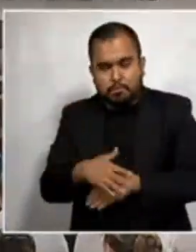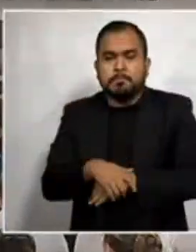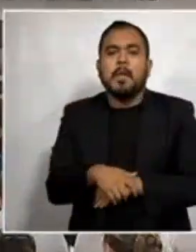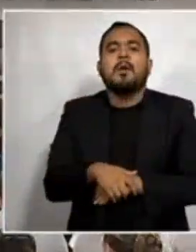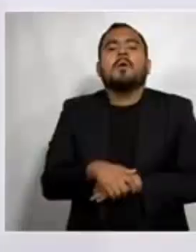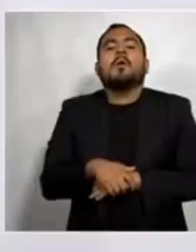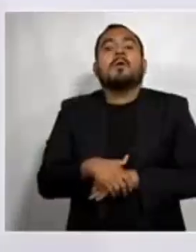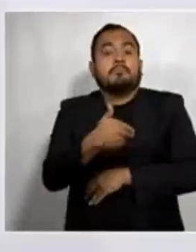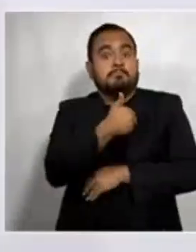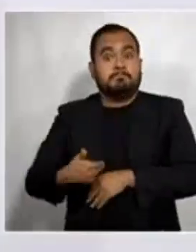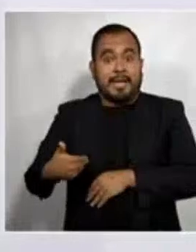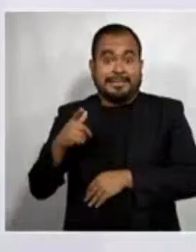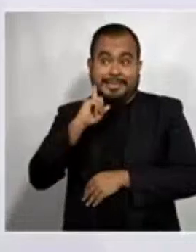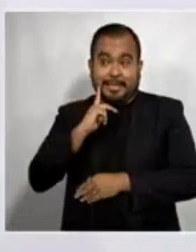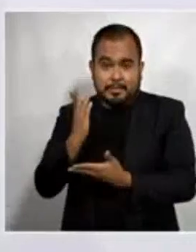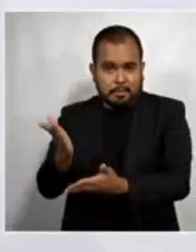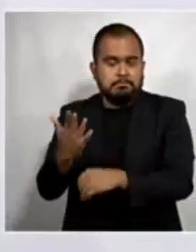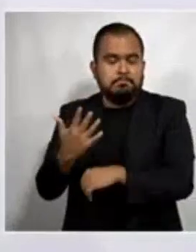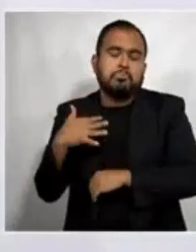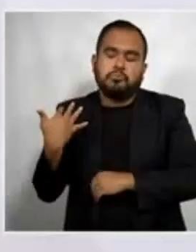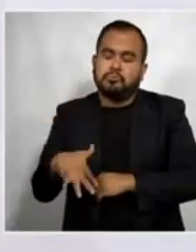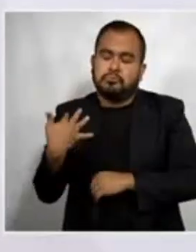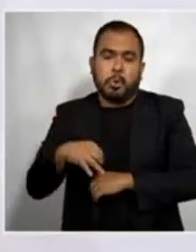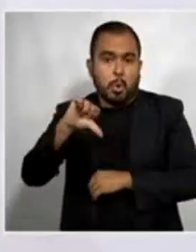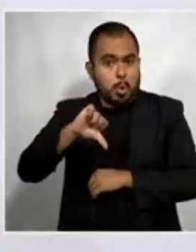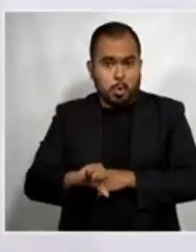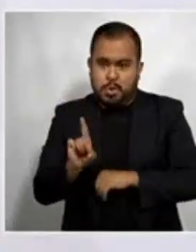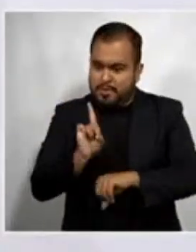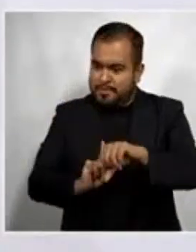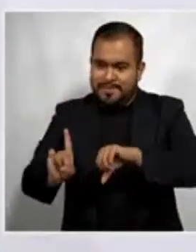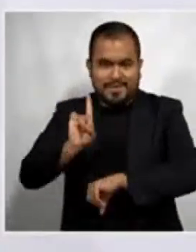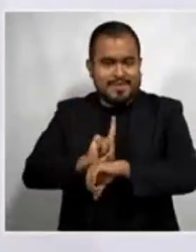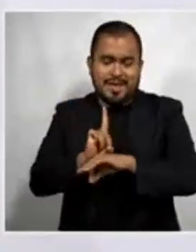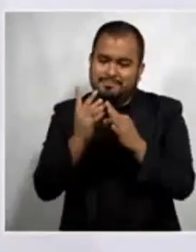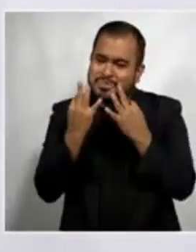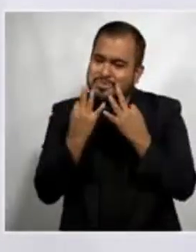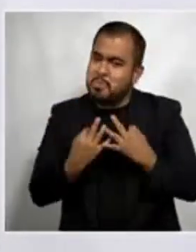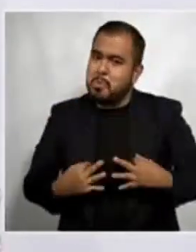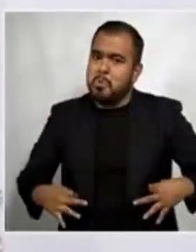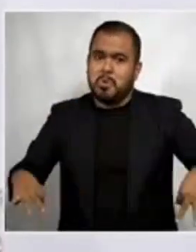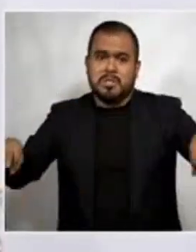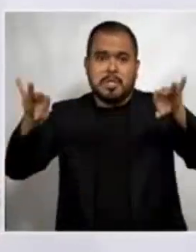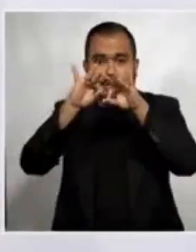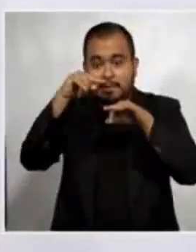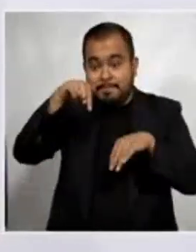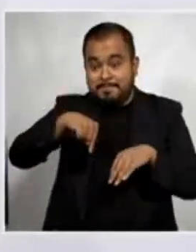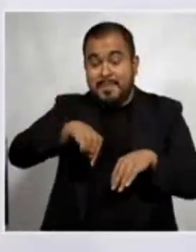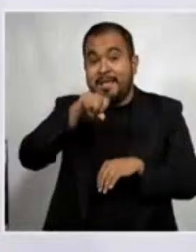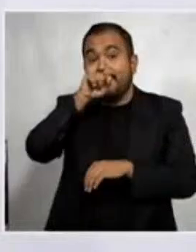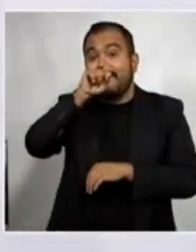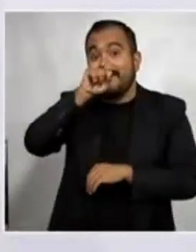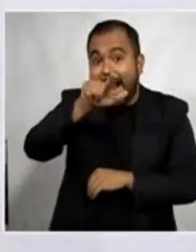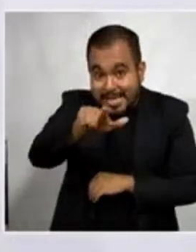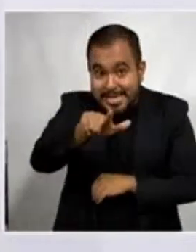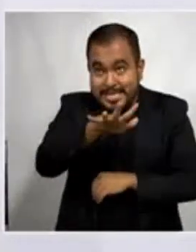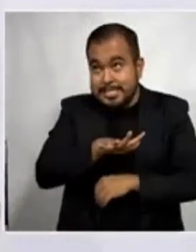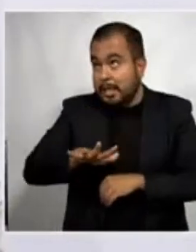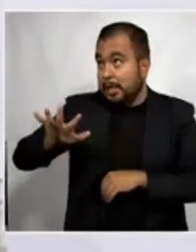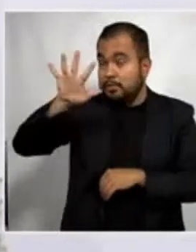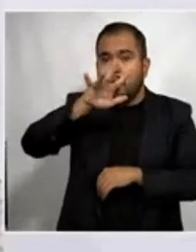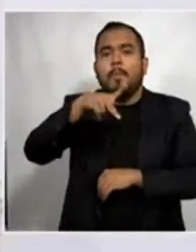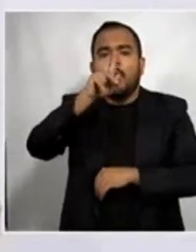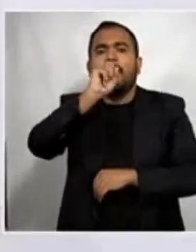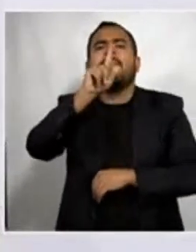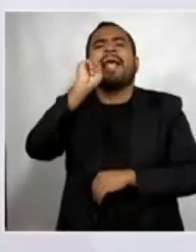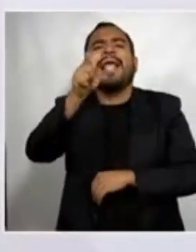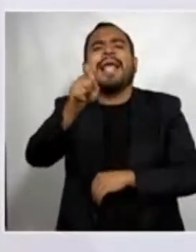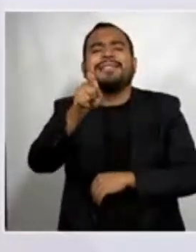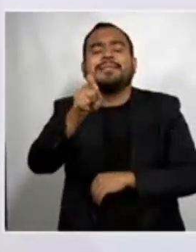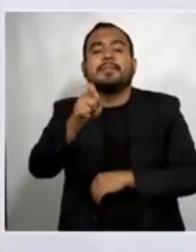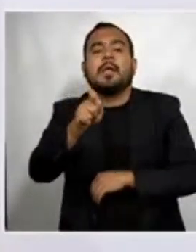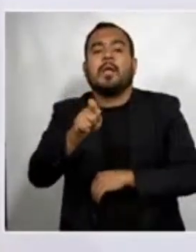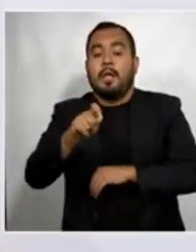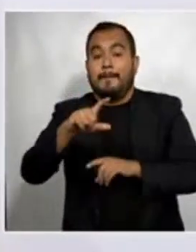es un día muy importante para Jalisco, pero también para toda la región occidente. Esta